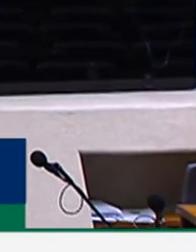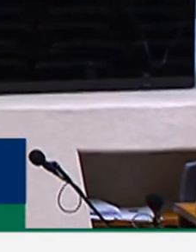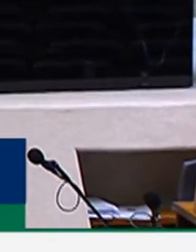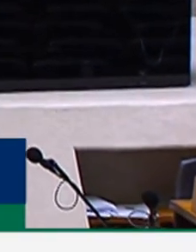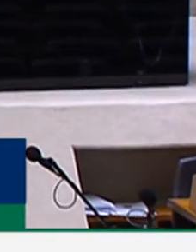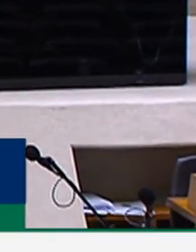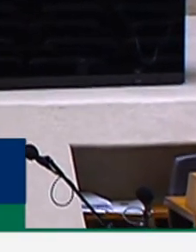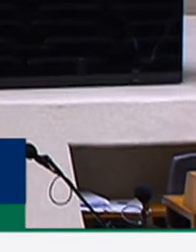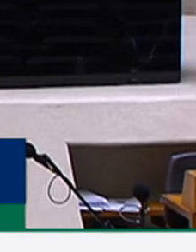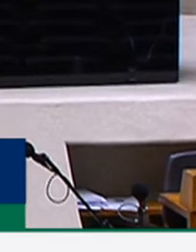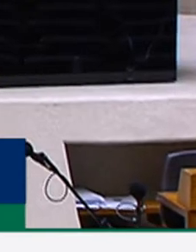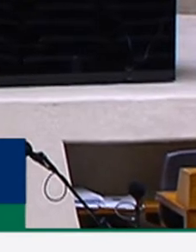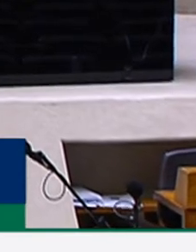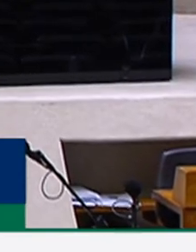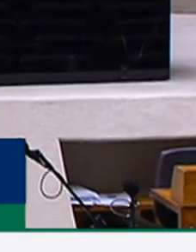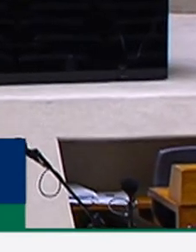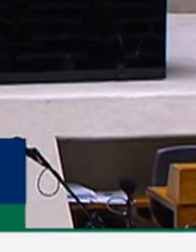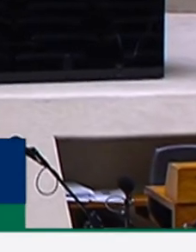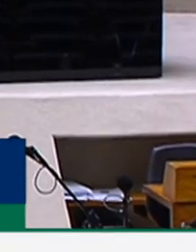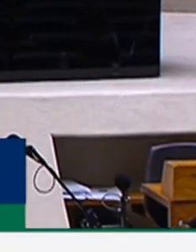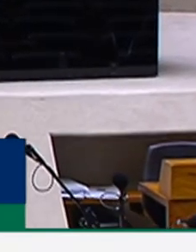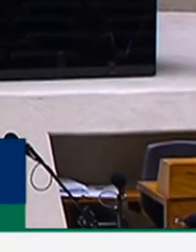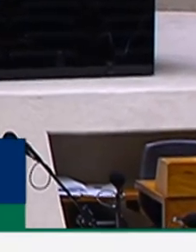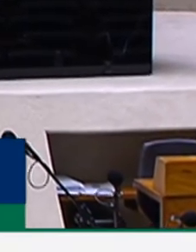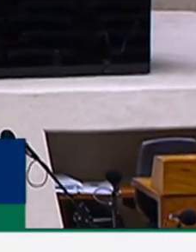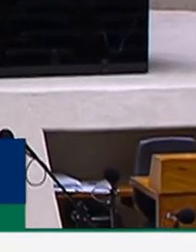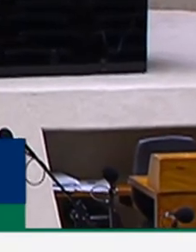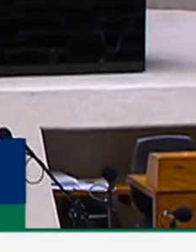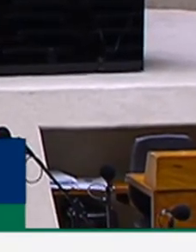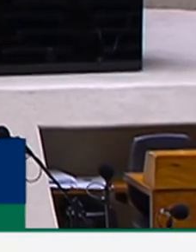PREVISTOS INICIALMENTE FALANDO FRANCAMENTE MODIFICADOS PELO RELATOR, DEPUTADO DANILO FORTES DO PSDB DO ESTADO DO